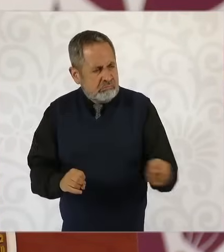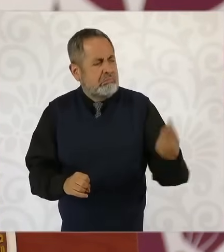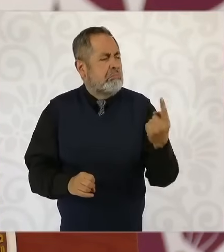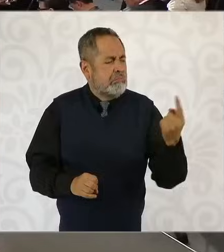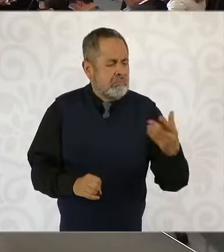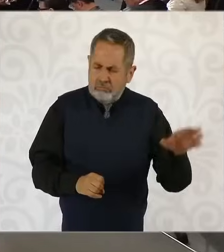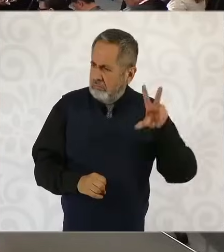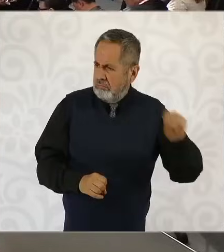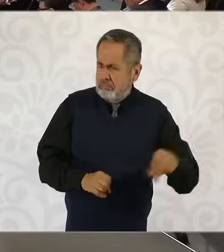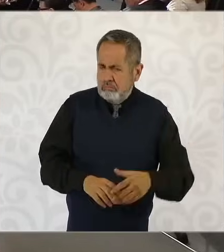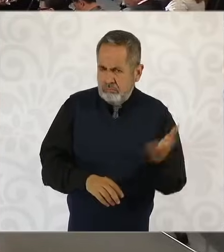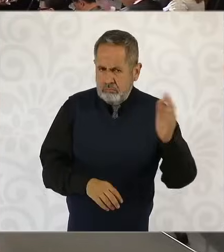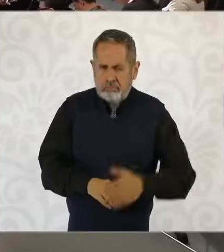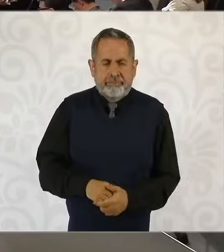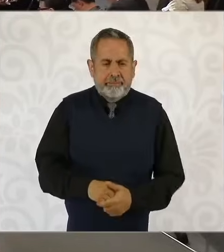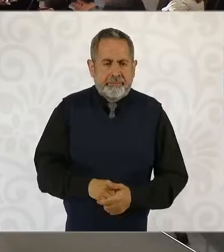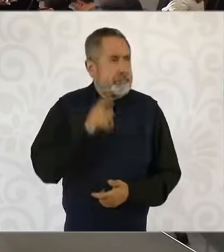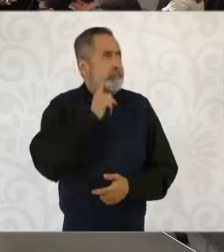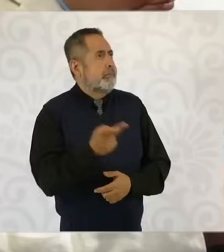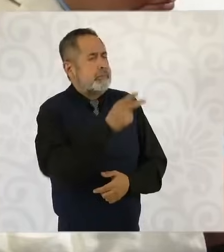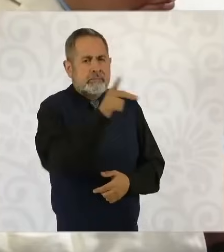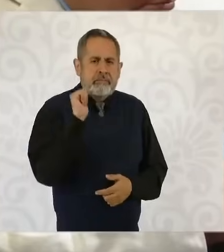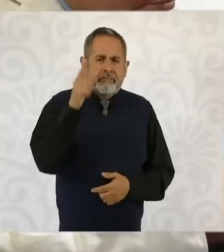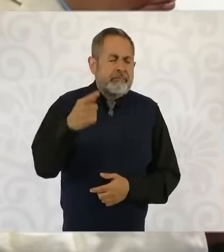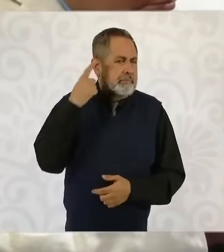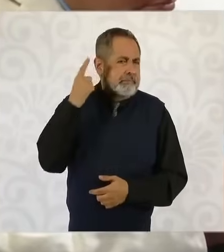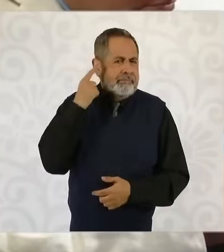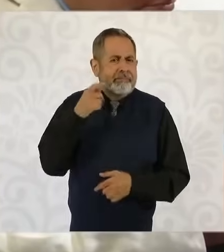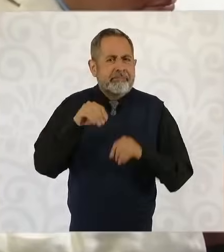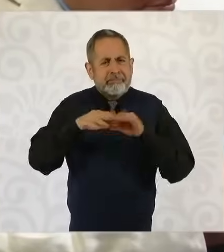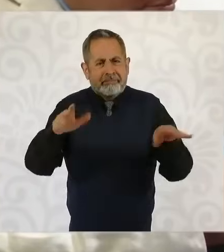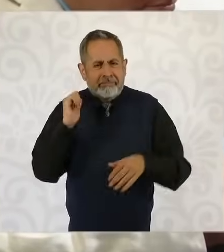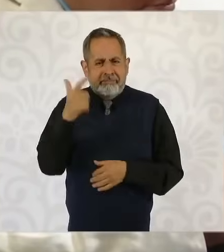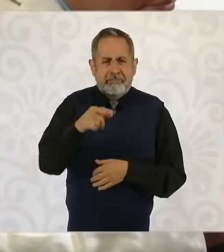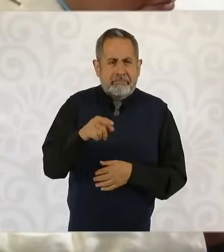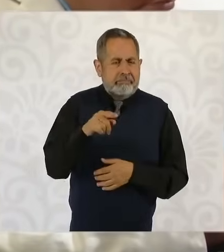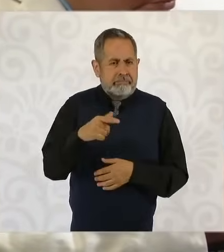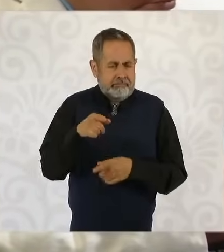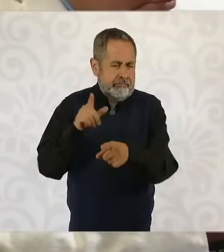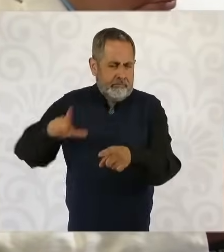presidenta ¿y usted ha tenido notificaciones o lo han informado de alguien más ¿algún